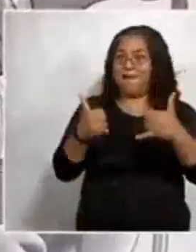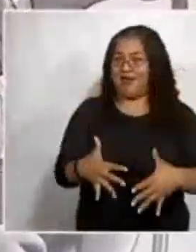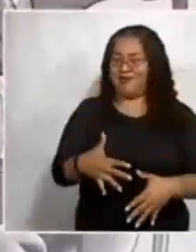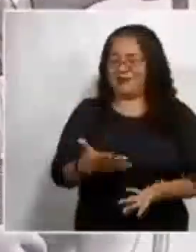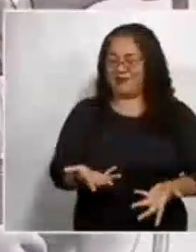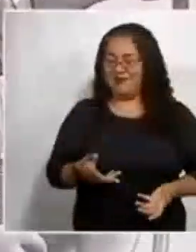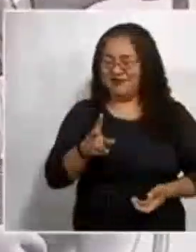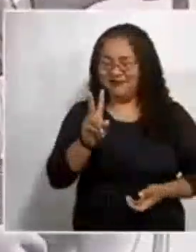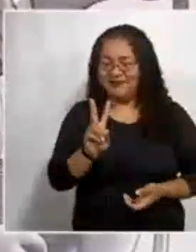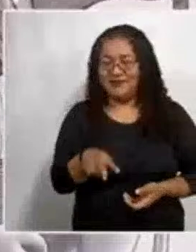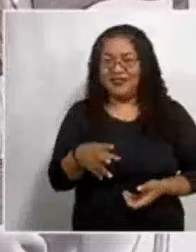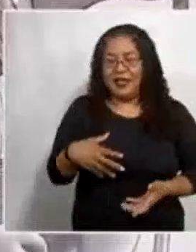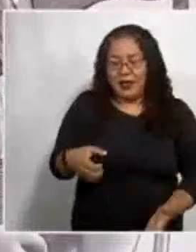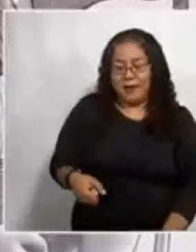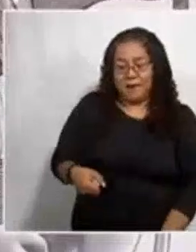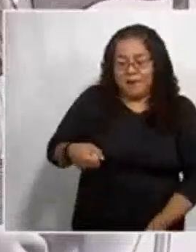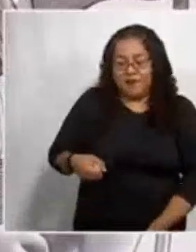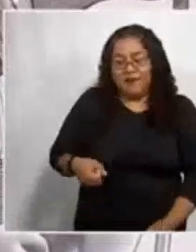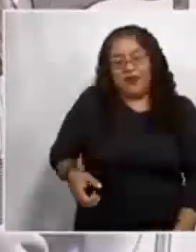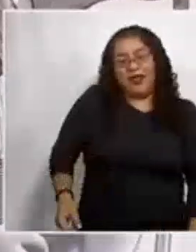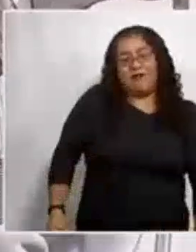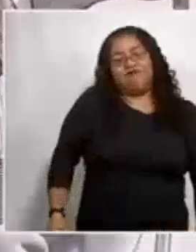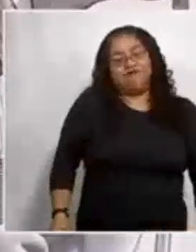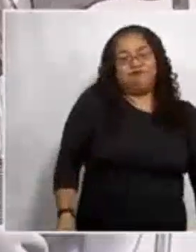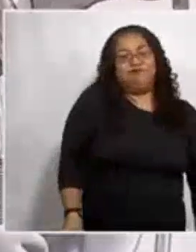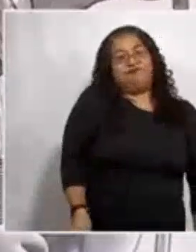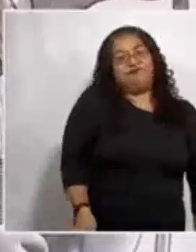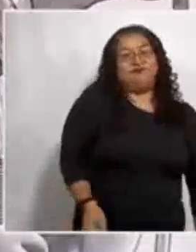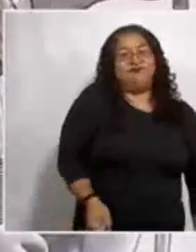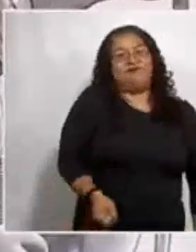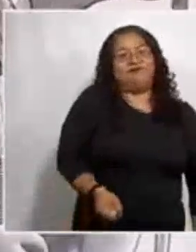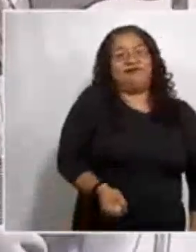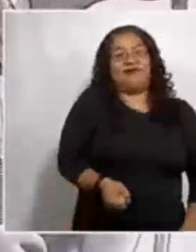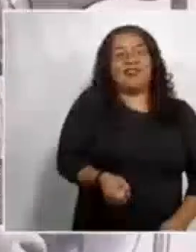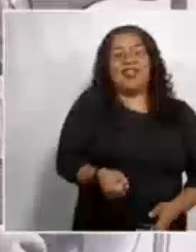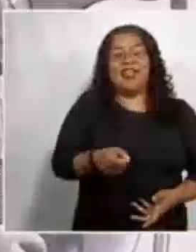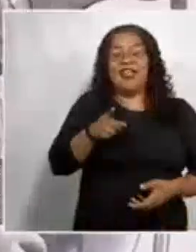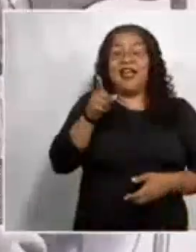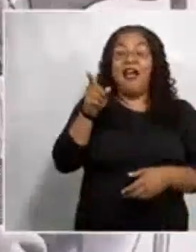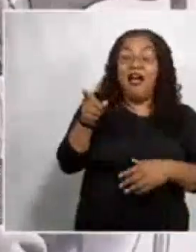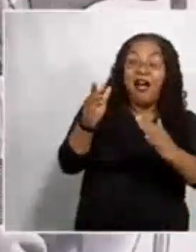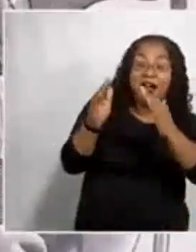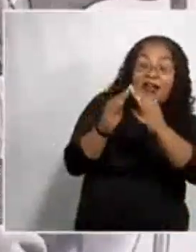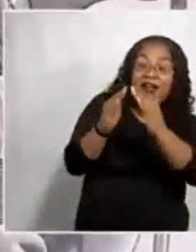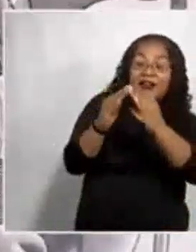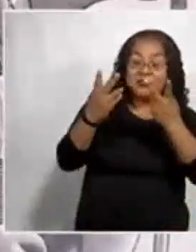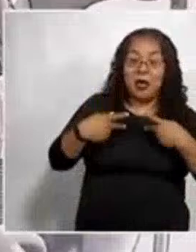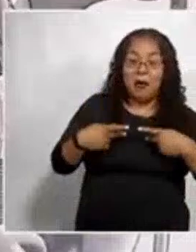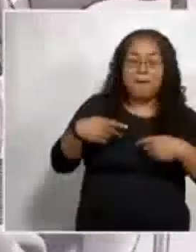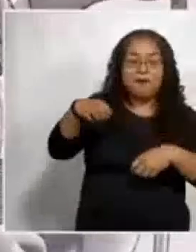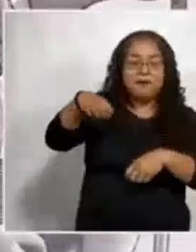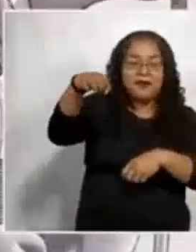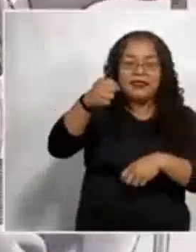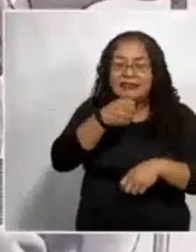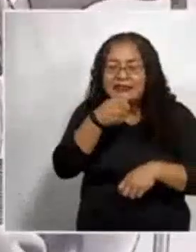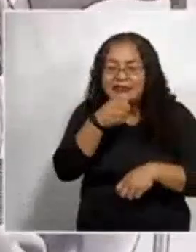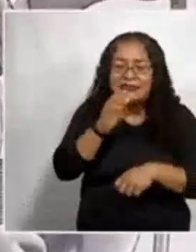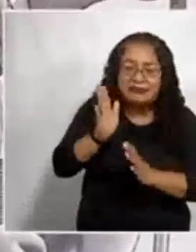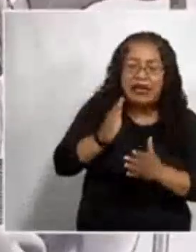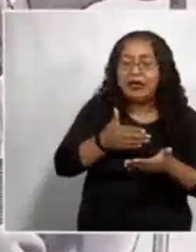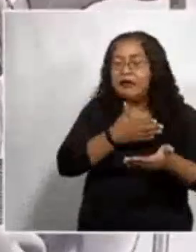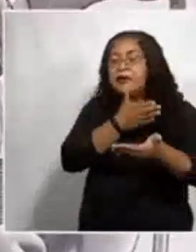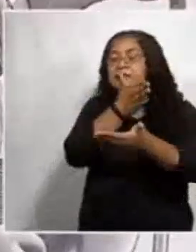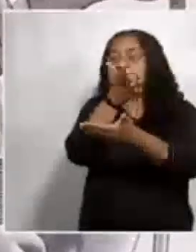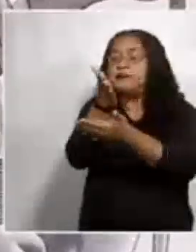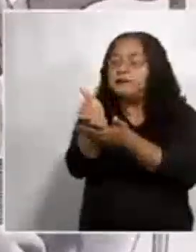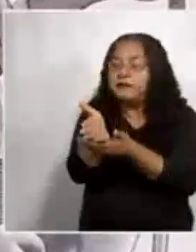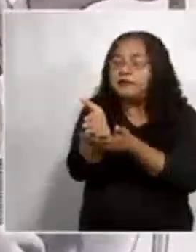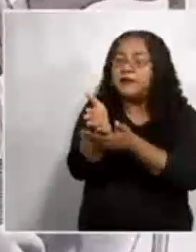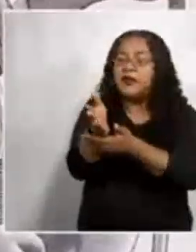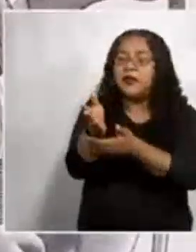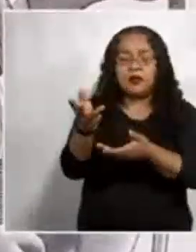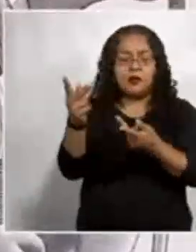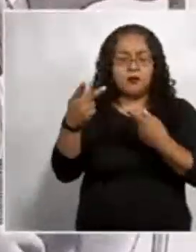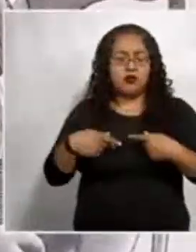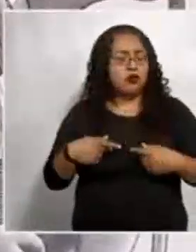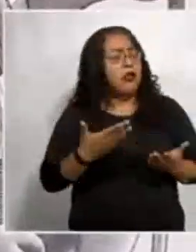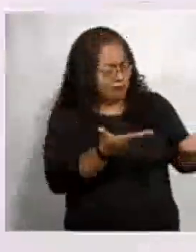que lleva sus rueditas y llegan a la casa de un adulto mayor y les permiten la entrada y son